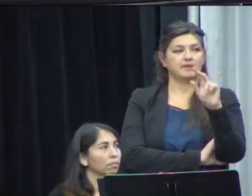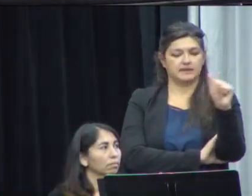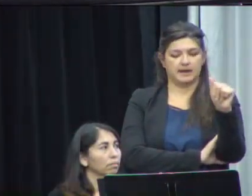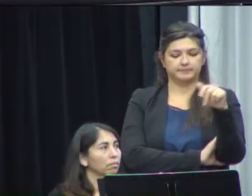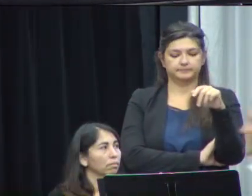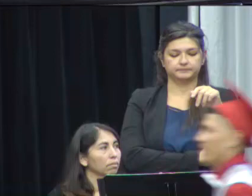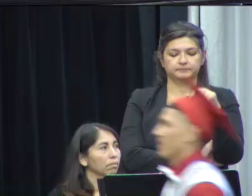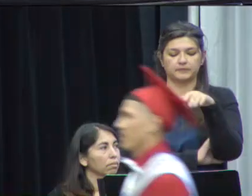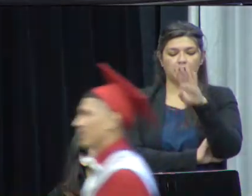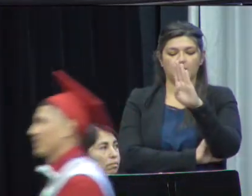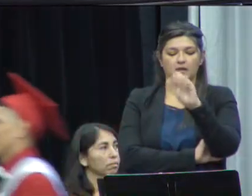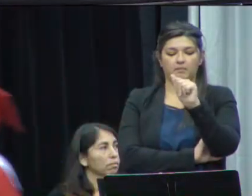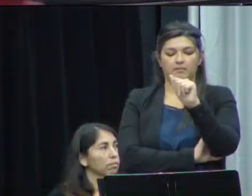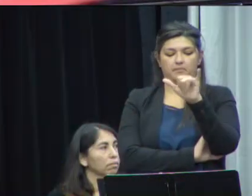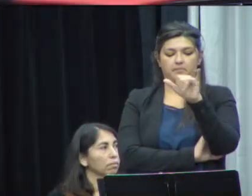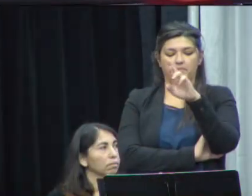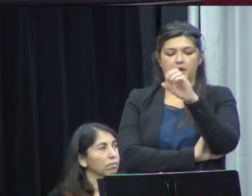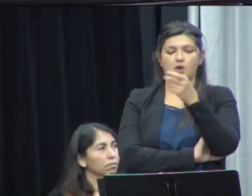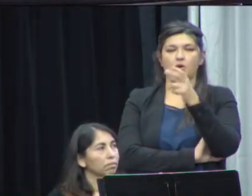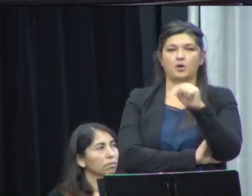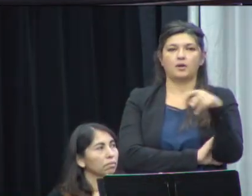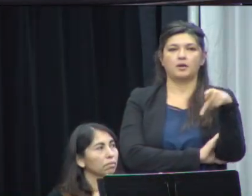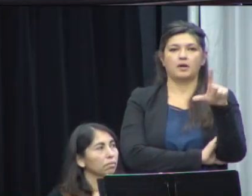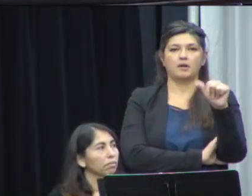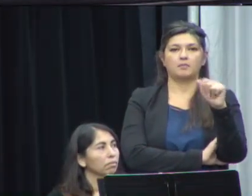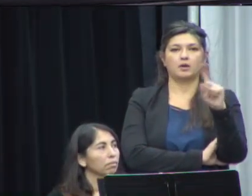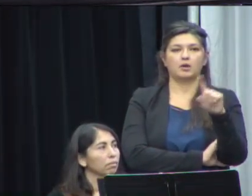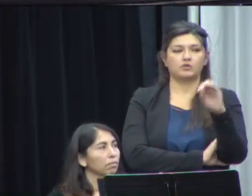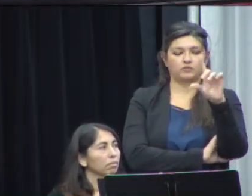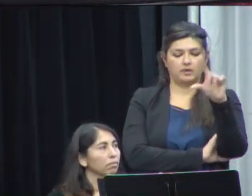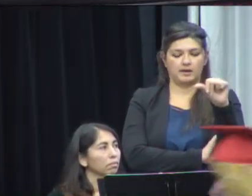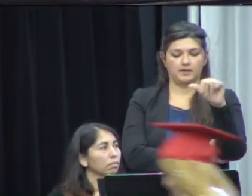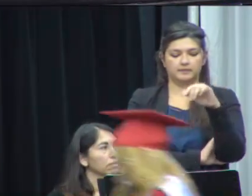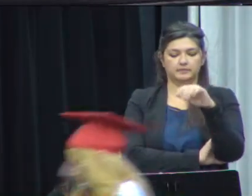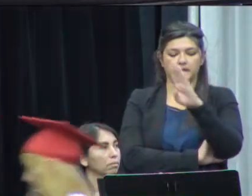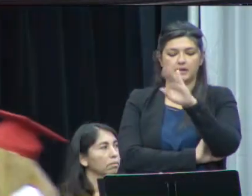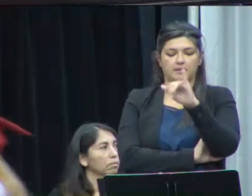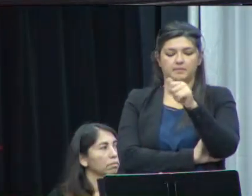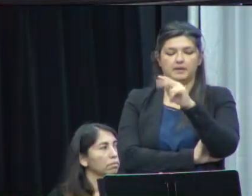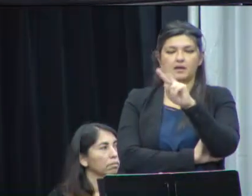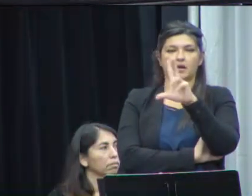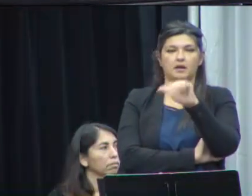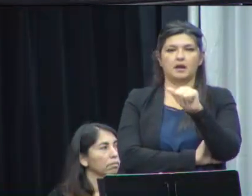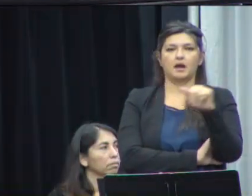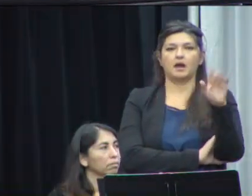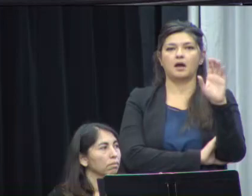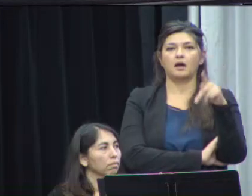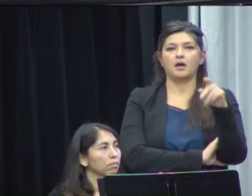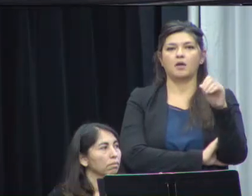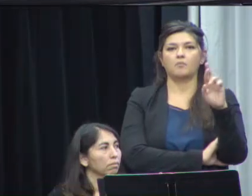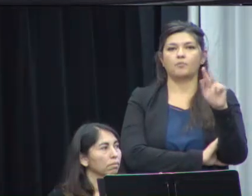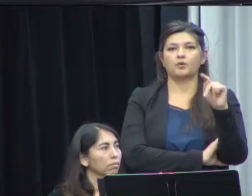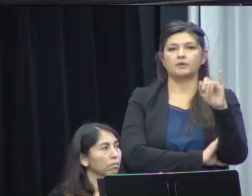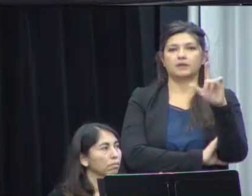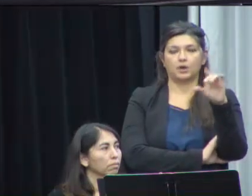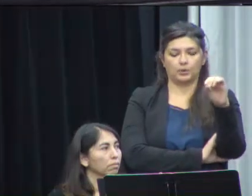Paron Pazoyla. (audience applauds) Bianca Portillo. (audience applauds)